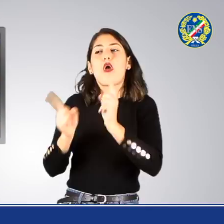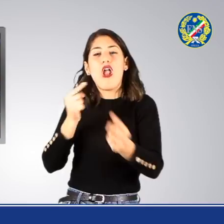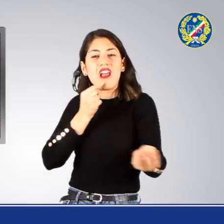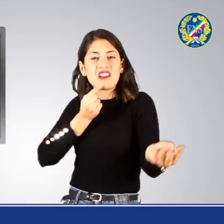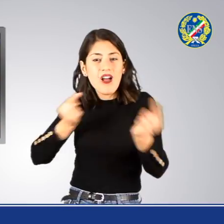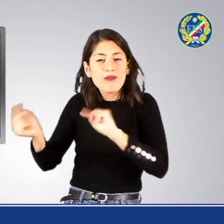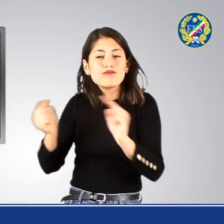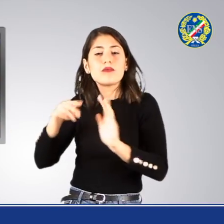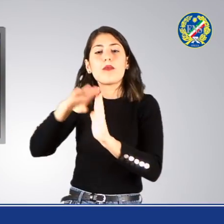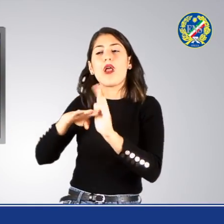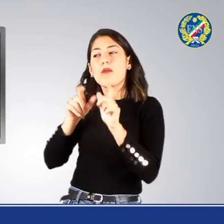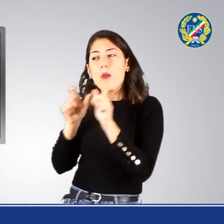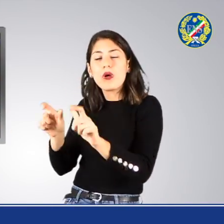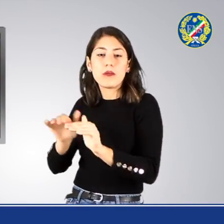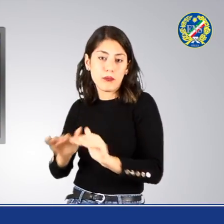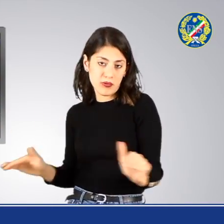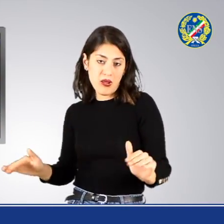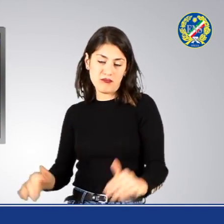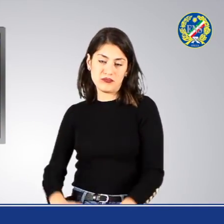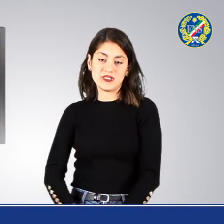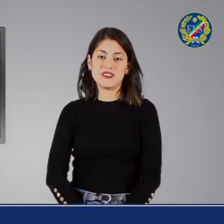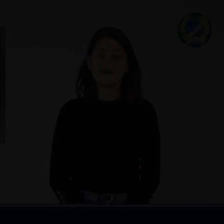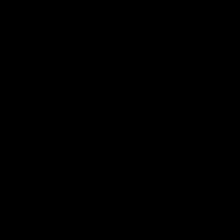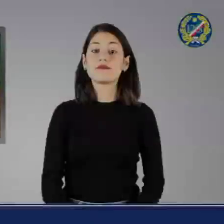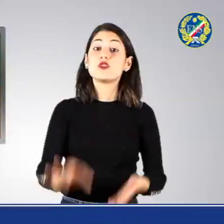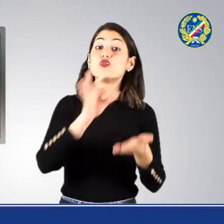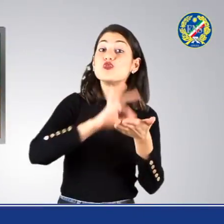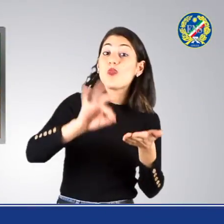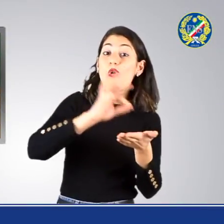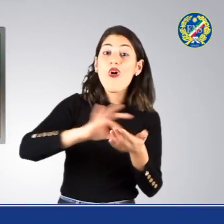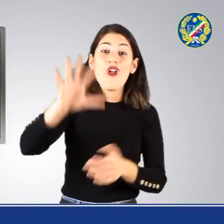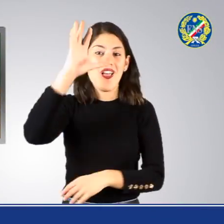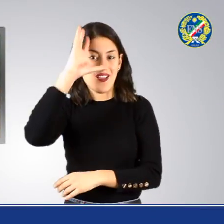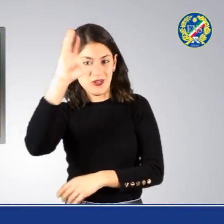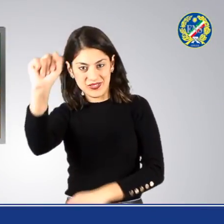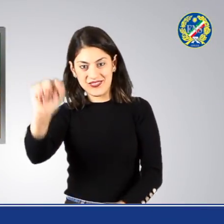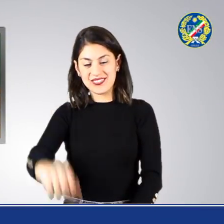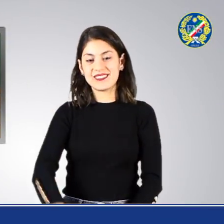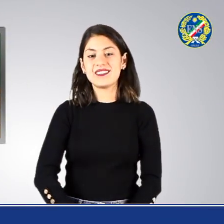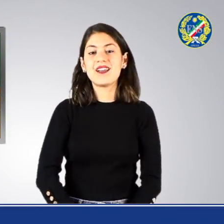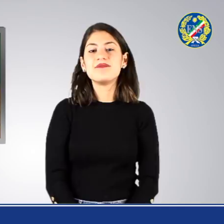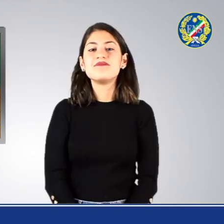tribune politiche, programmi per minori. SCUOLA E UNIVERSITÀ